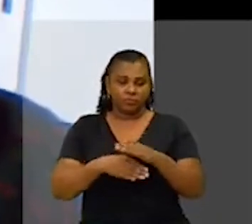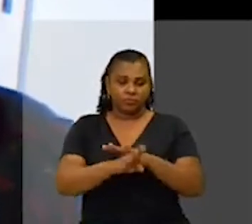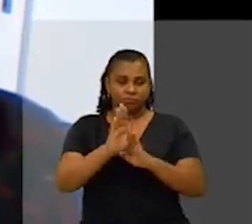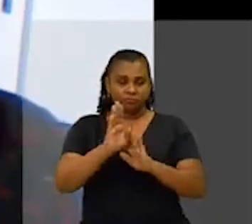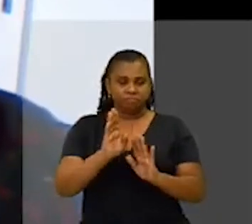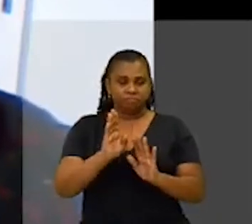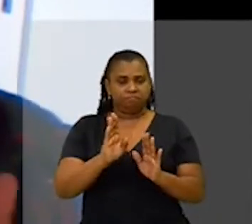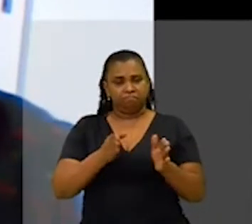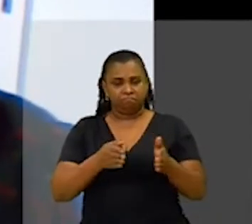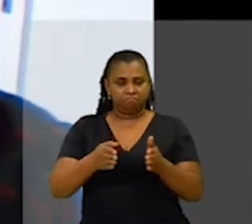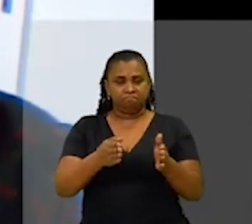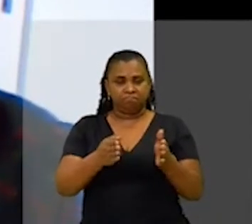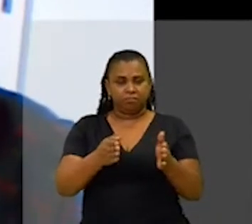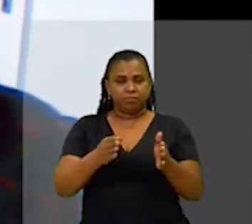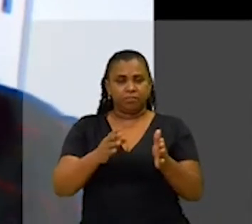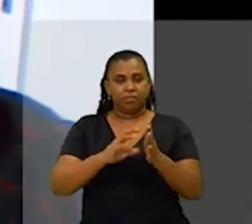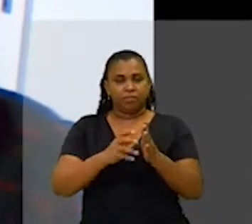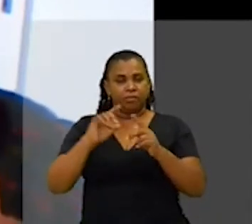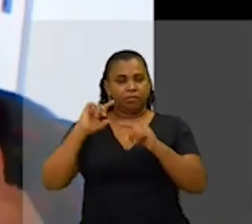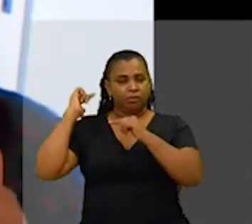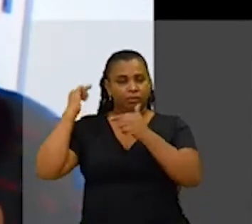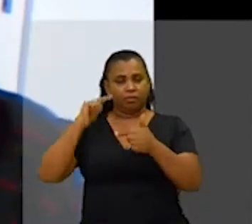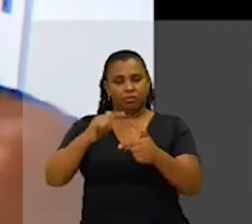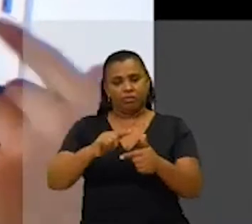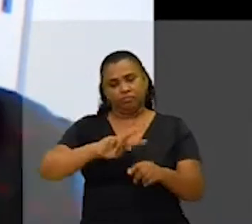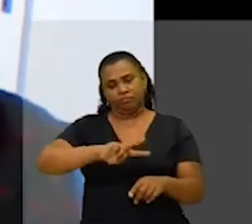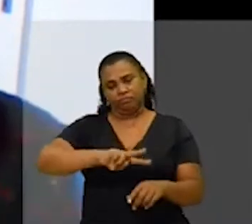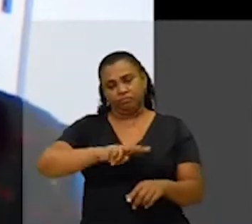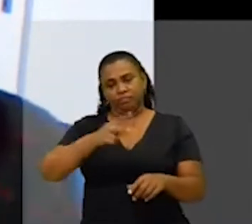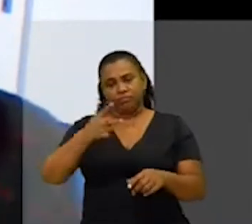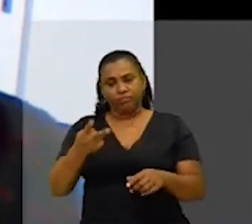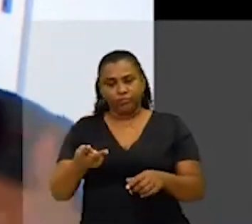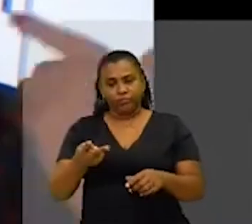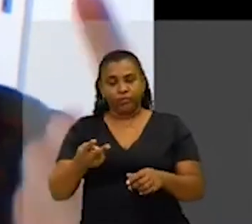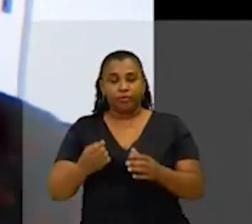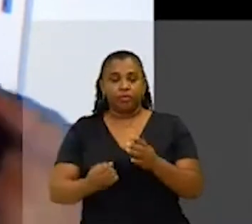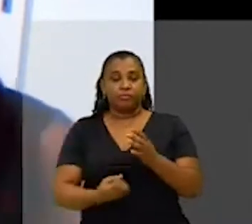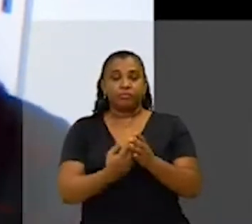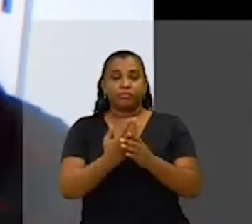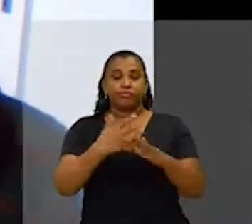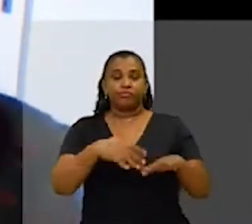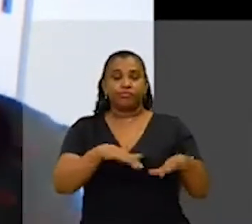partidárias tradicionais pelo contrário foram gestados em outros espaços por meio de outras